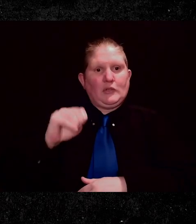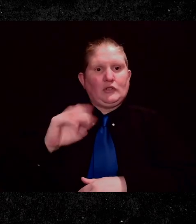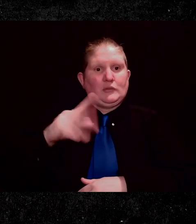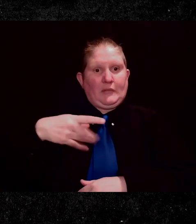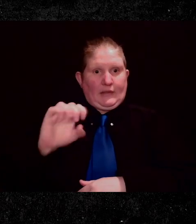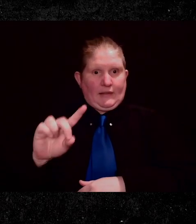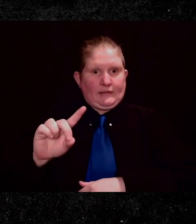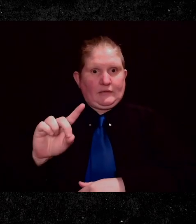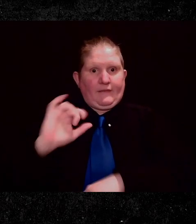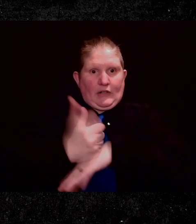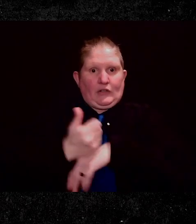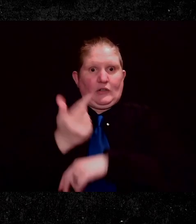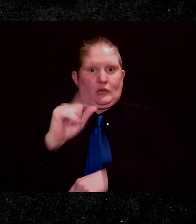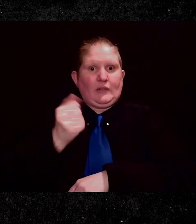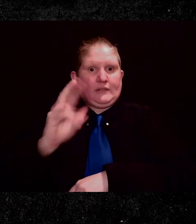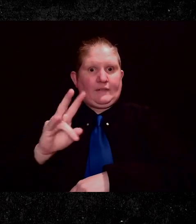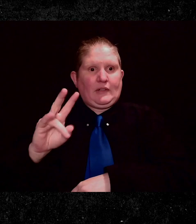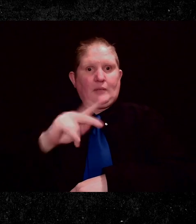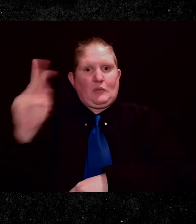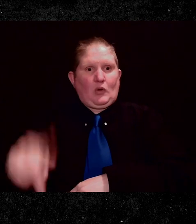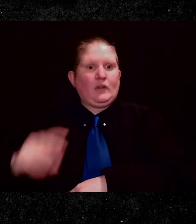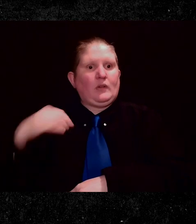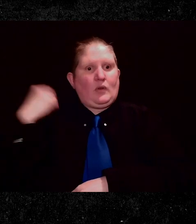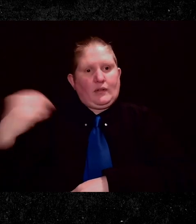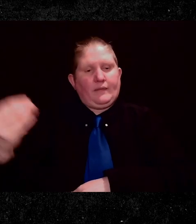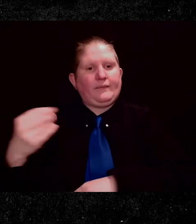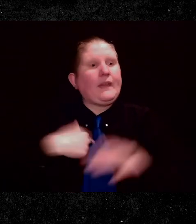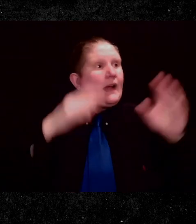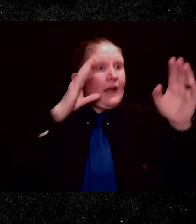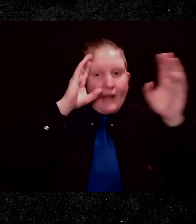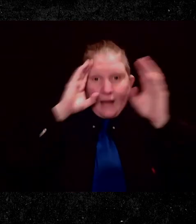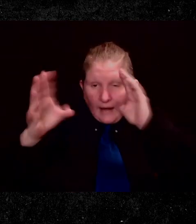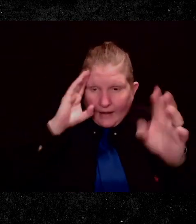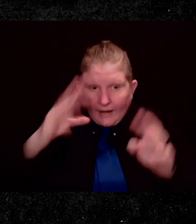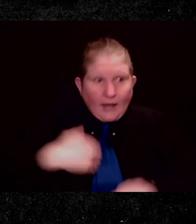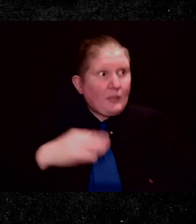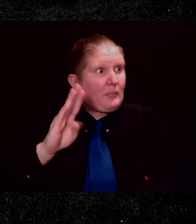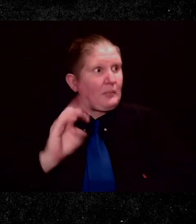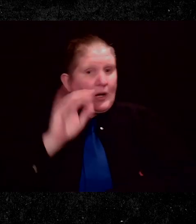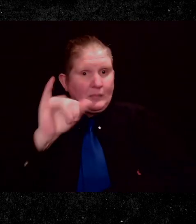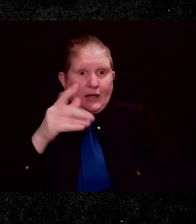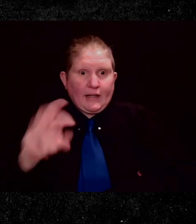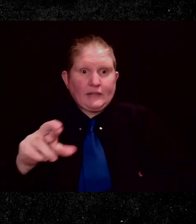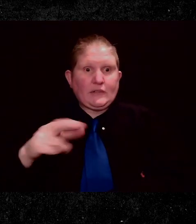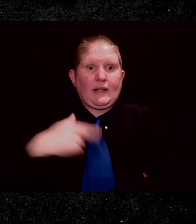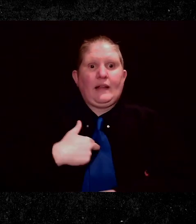que fue fundada en 2017 en Portland, Oregon. Hola. Soy Bobby Kaiser.